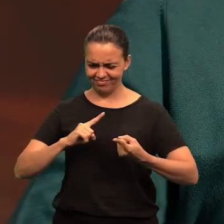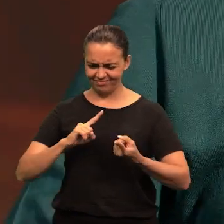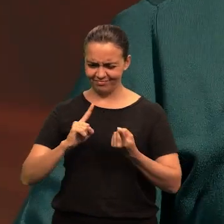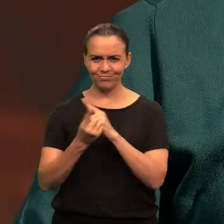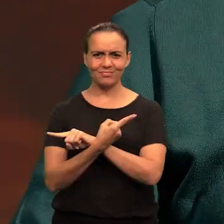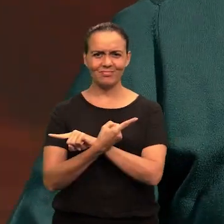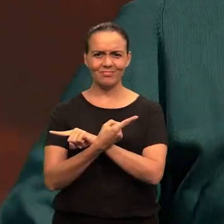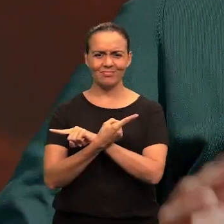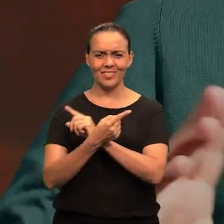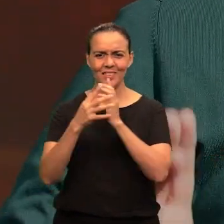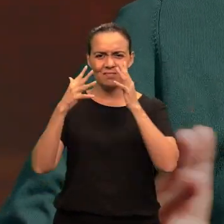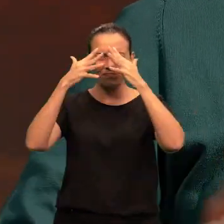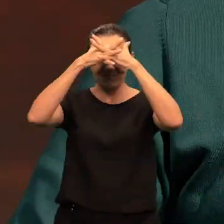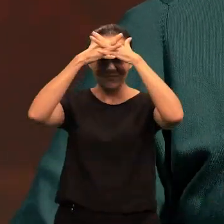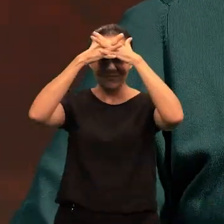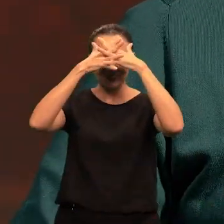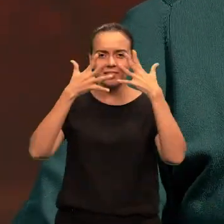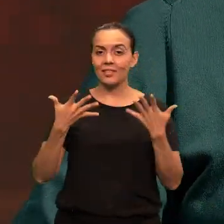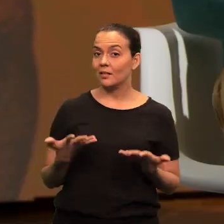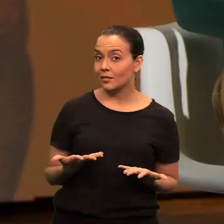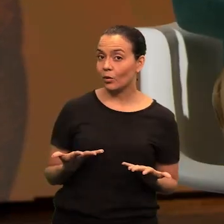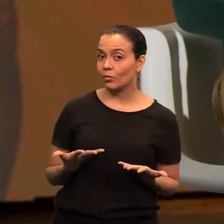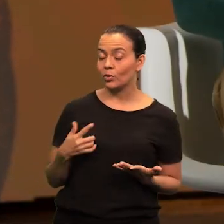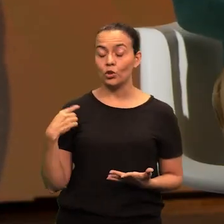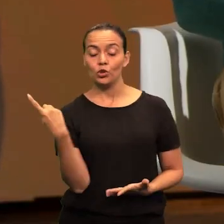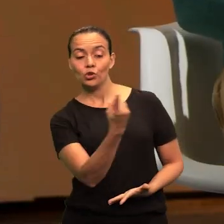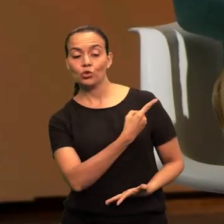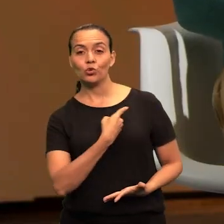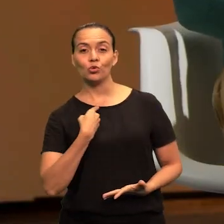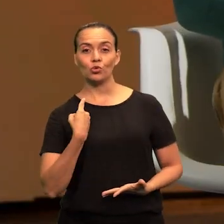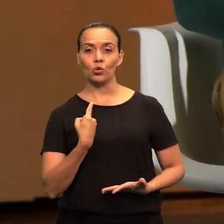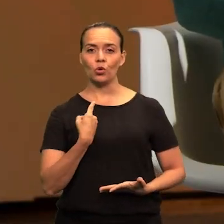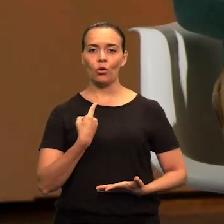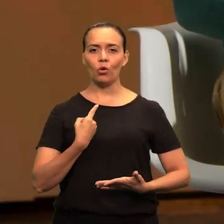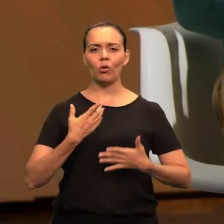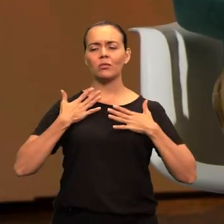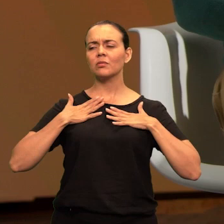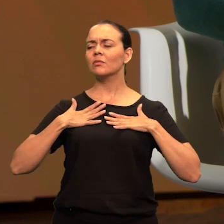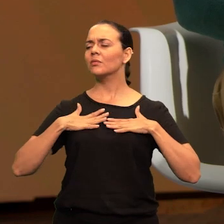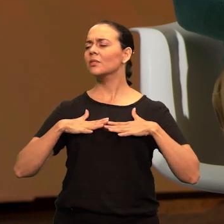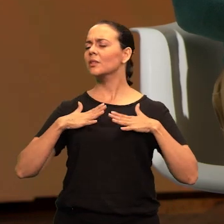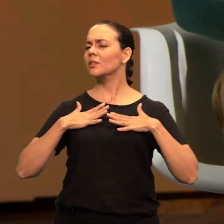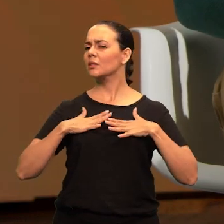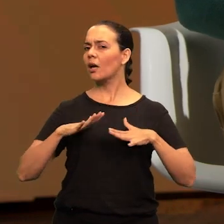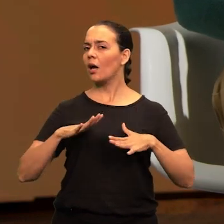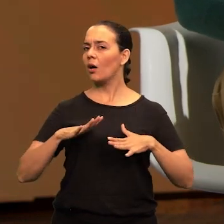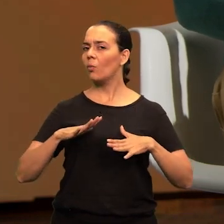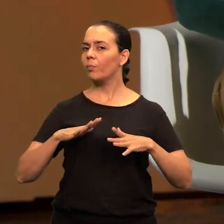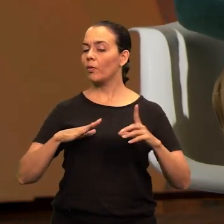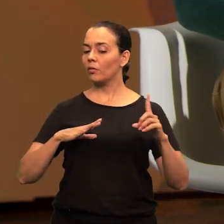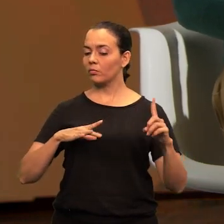em relação às nossas zonas de conforto. Então, não se esqueçam: nenhum líder sanguinário aparece sozinho,